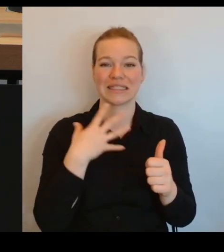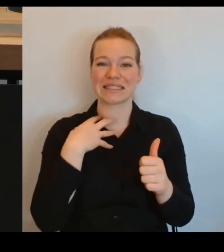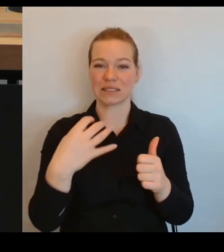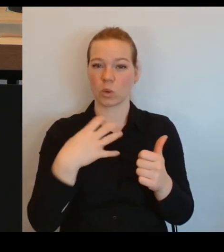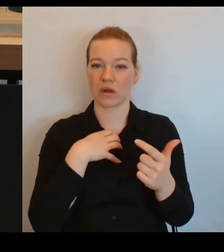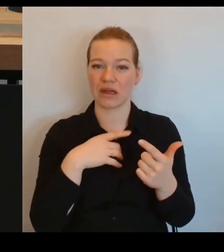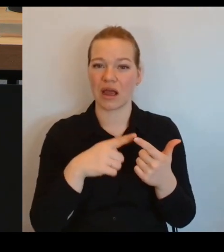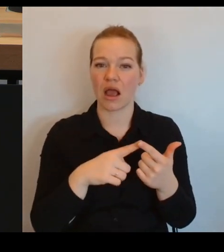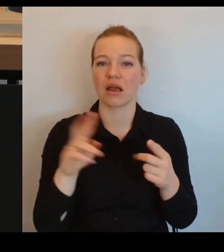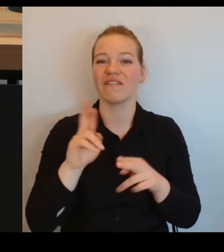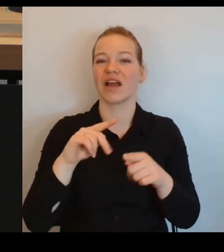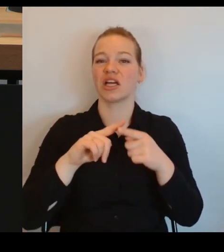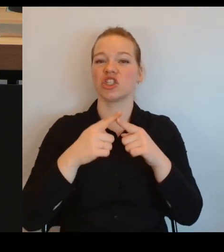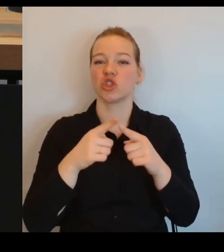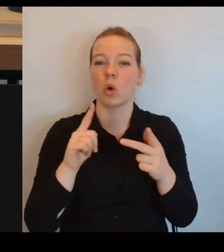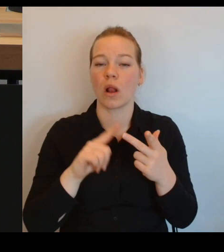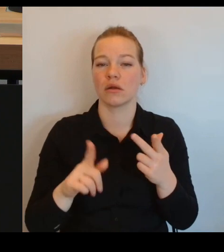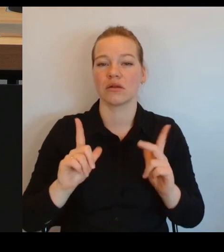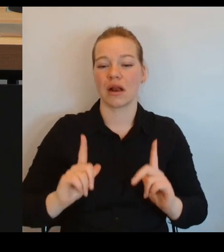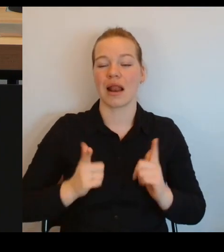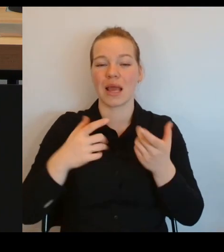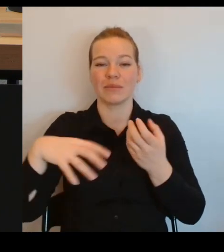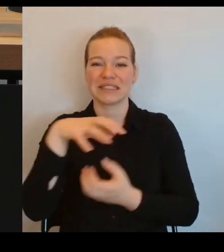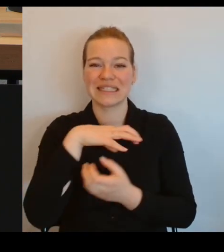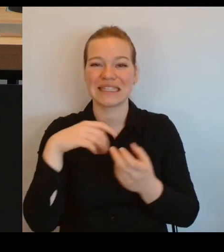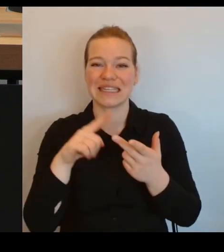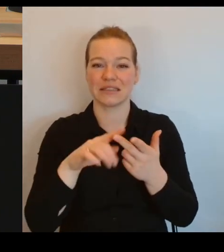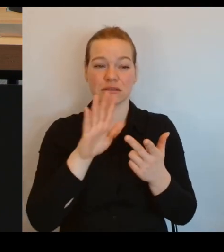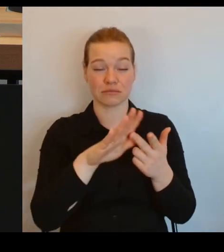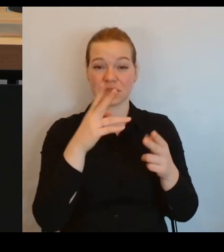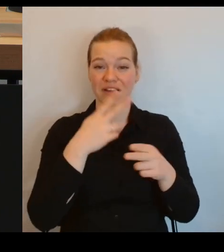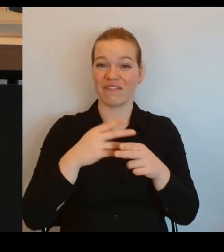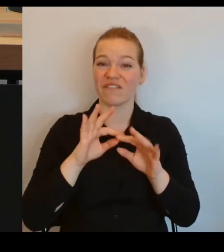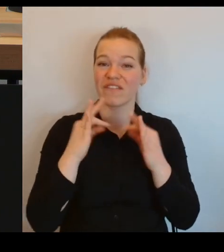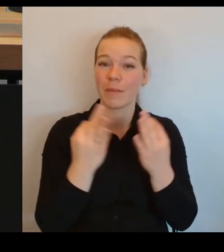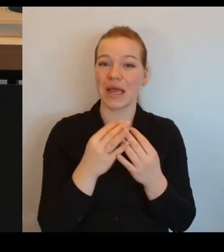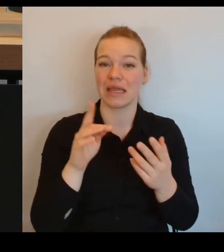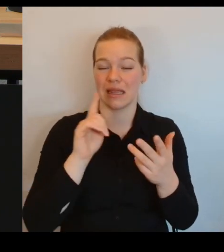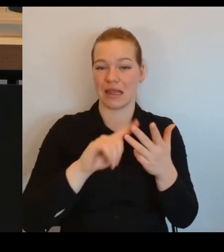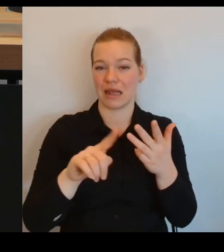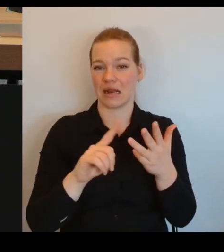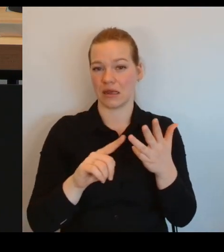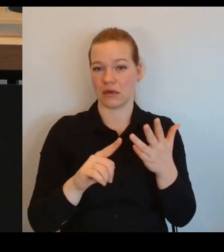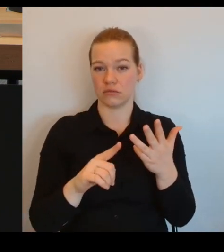Zahlreiche Beratungs und Hilfsangebote, die auf Zuwendungen vom Land angewiesen sind, leiden unter der aktuellen